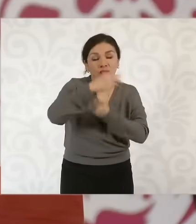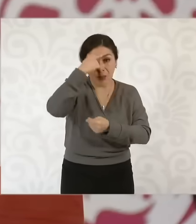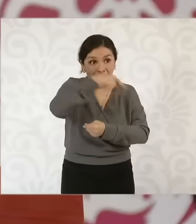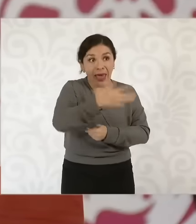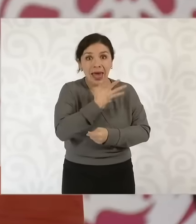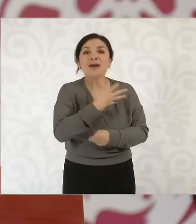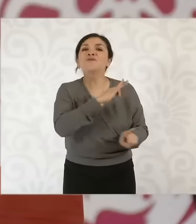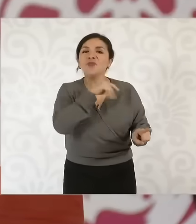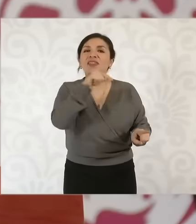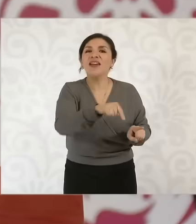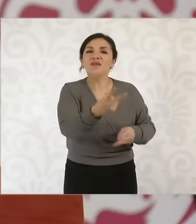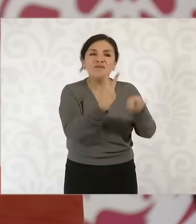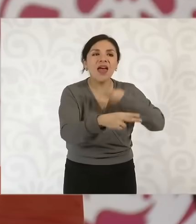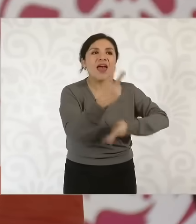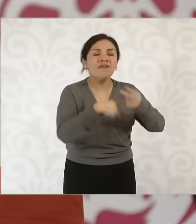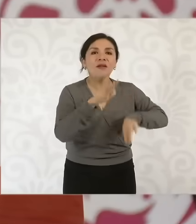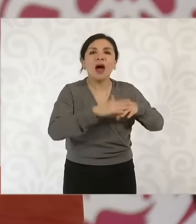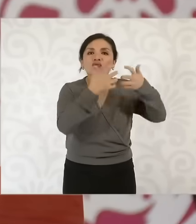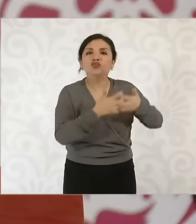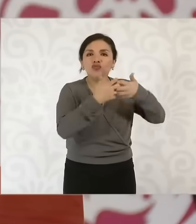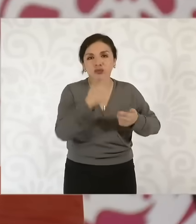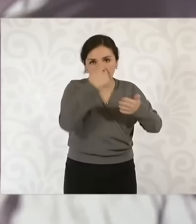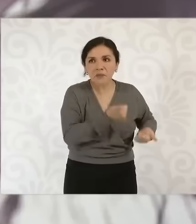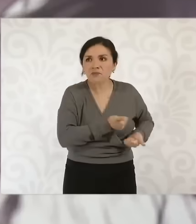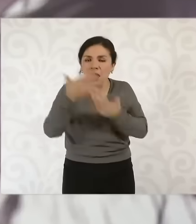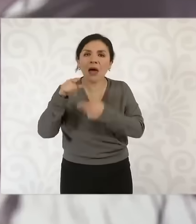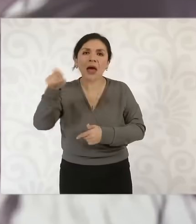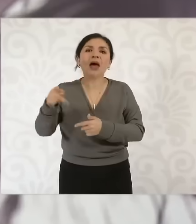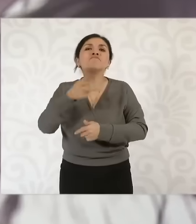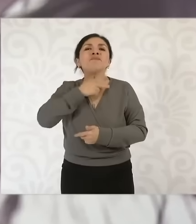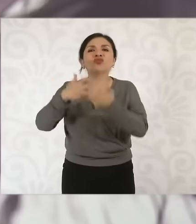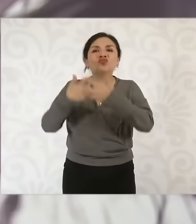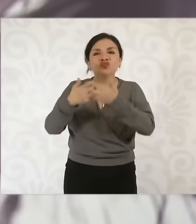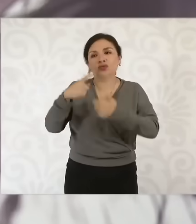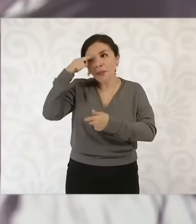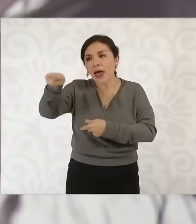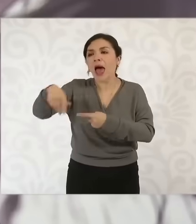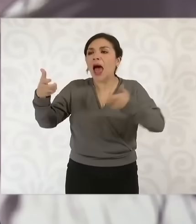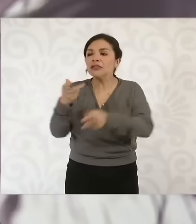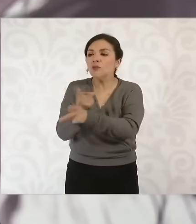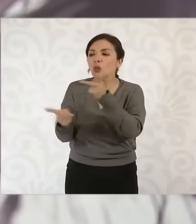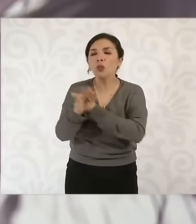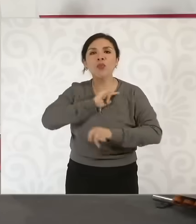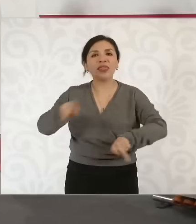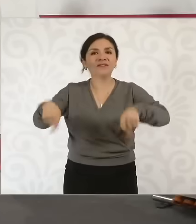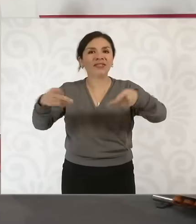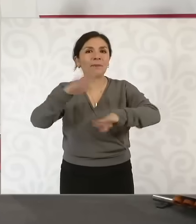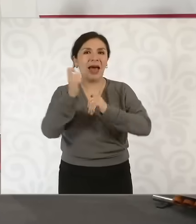la vocación de irse a las refinerías y vender productos de alto valor agregado. Eh, vamos aar,